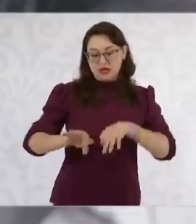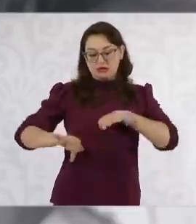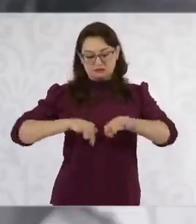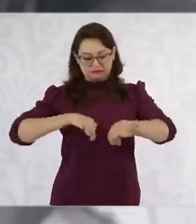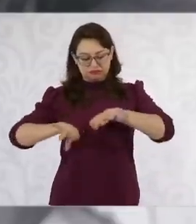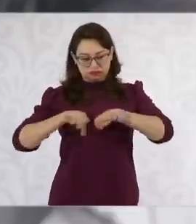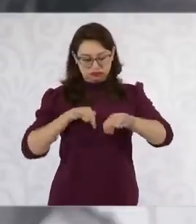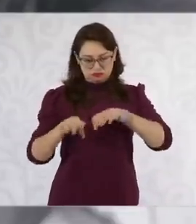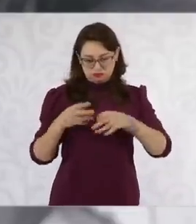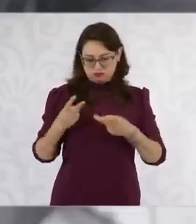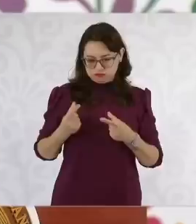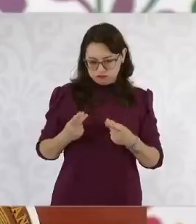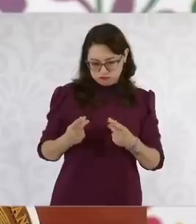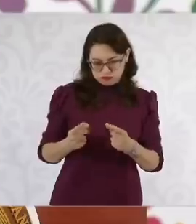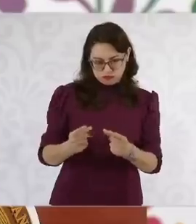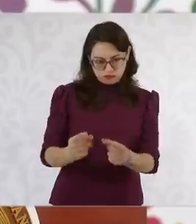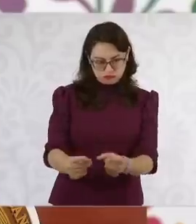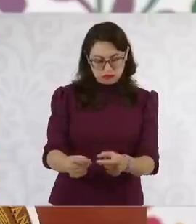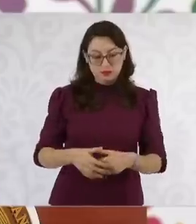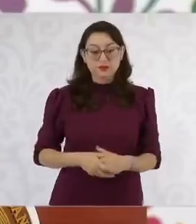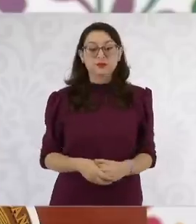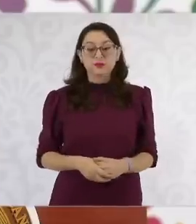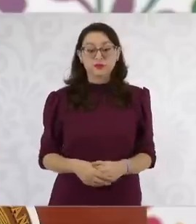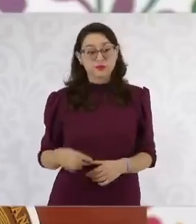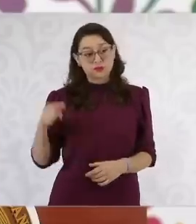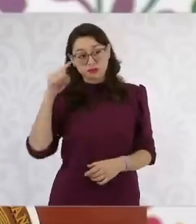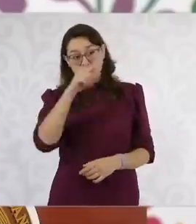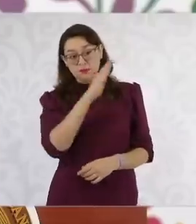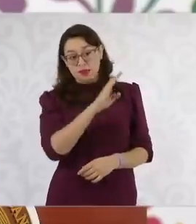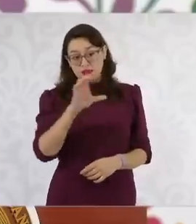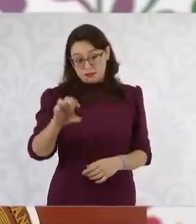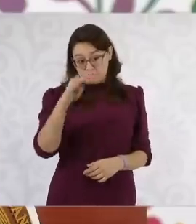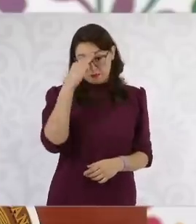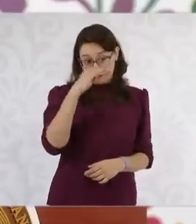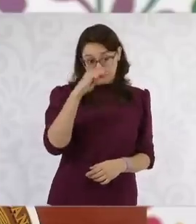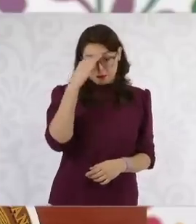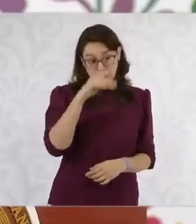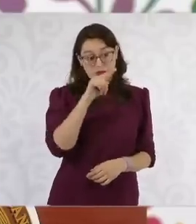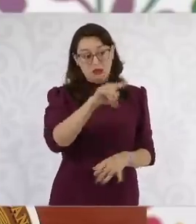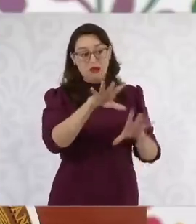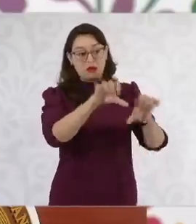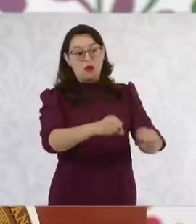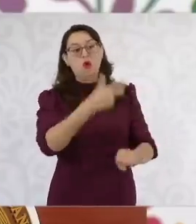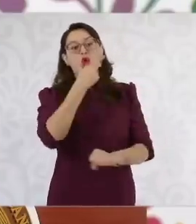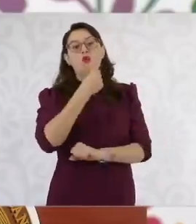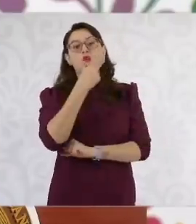conforman en Mexicali Baja California se detuvo a josu n identificado como uno de los principales